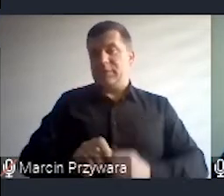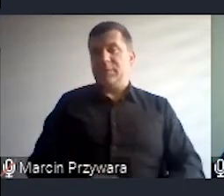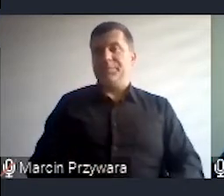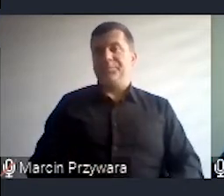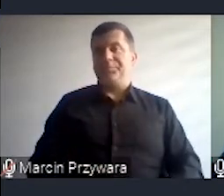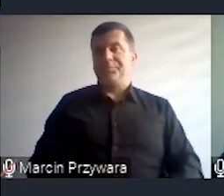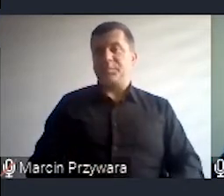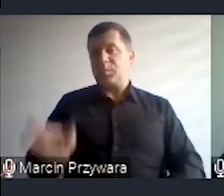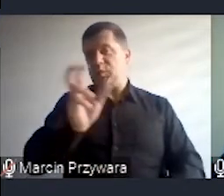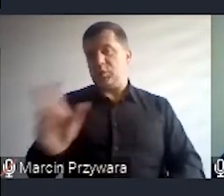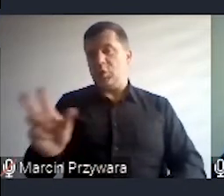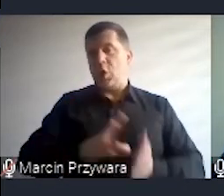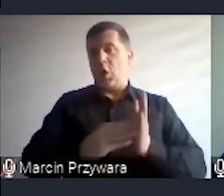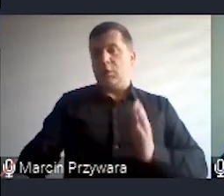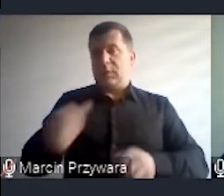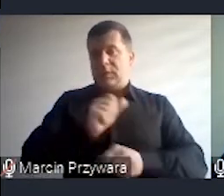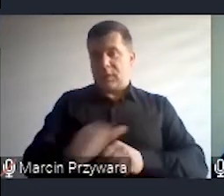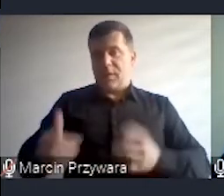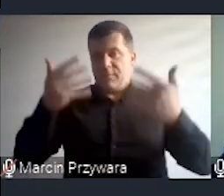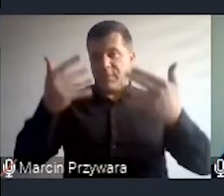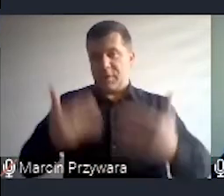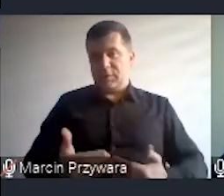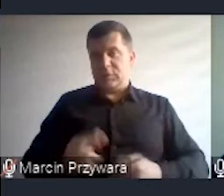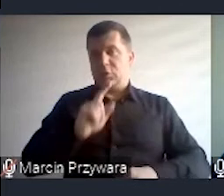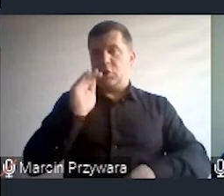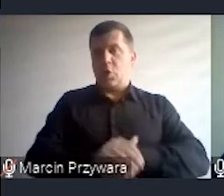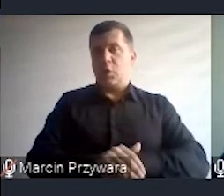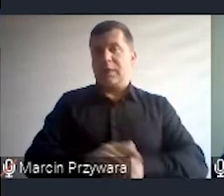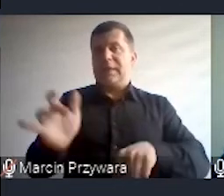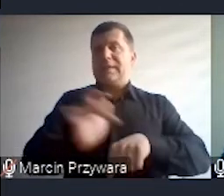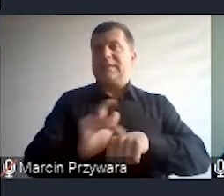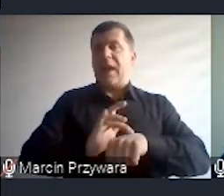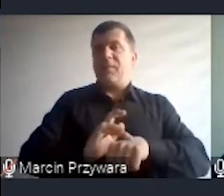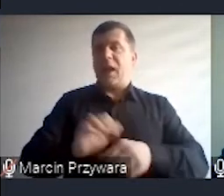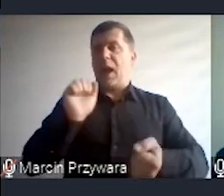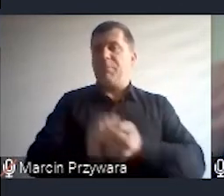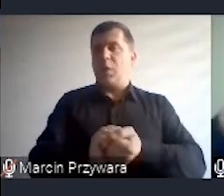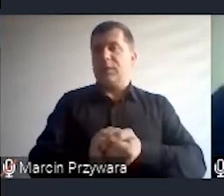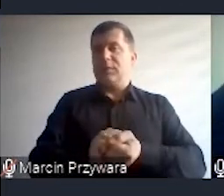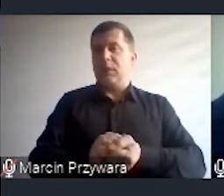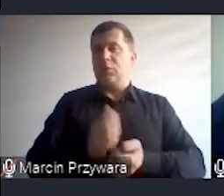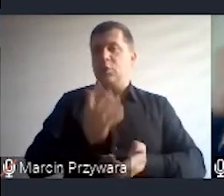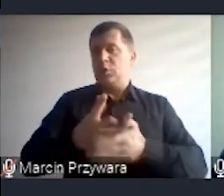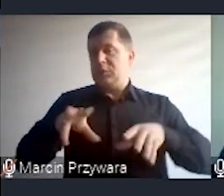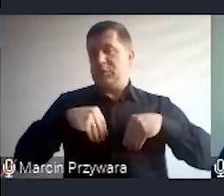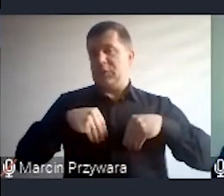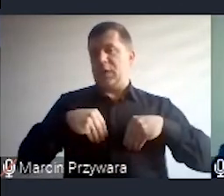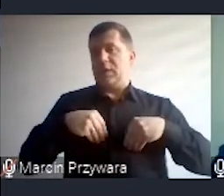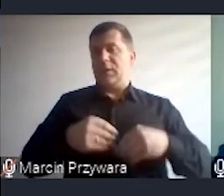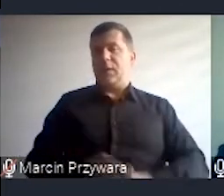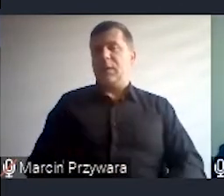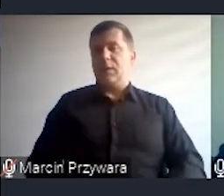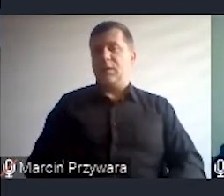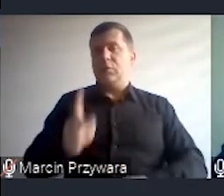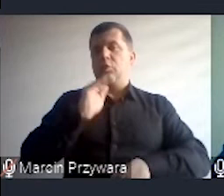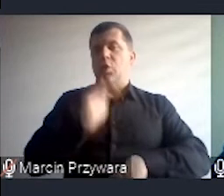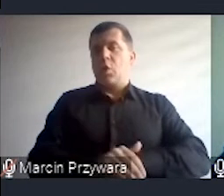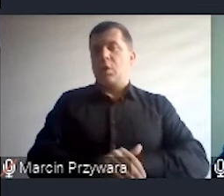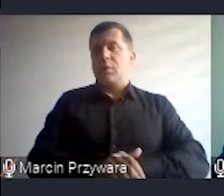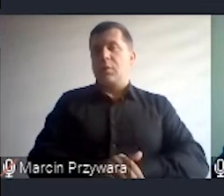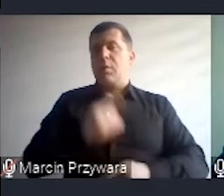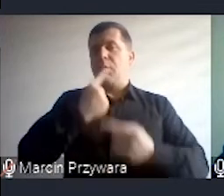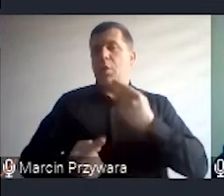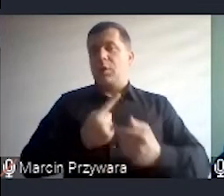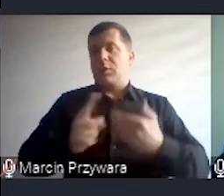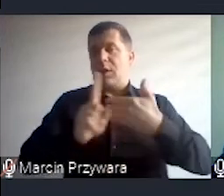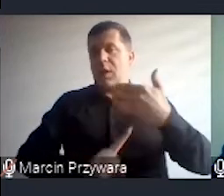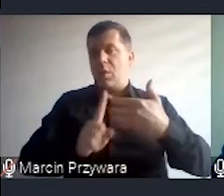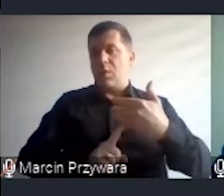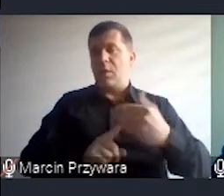czy odpisy są wyliczone zgodnie ze stawka amortyzacji, która została przyjęta, zgodnie z polityką rachunkowości i przepisami krajowymi.